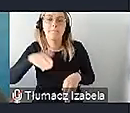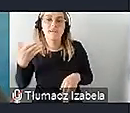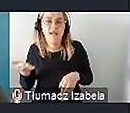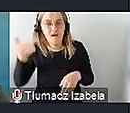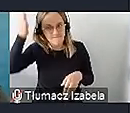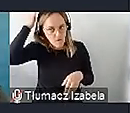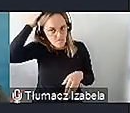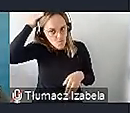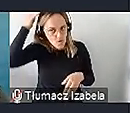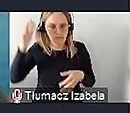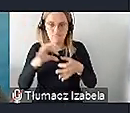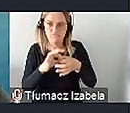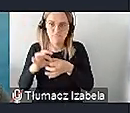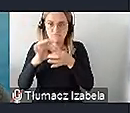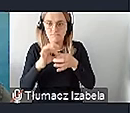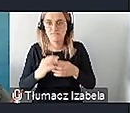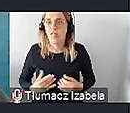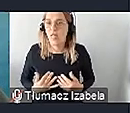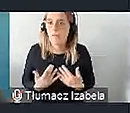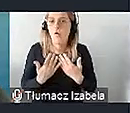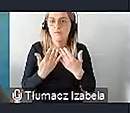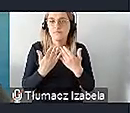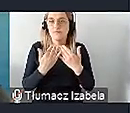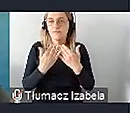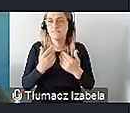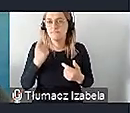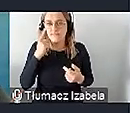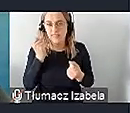która łączy się może bardziej z emocjami, z intuicyjnym myśleniem.